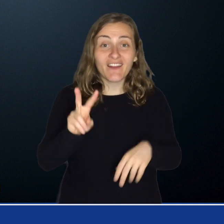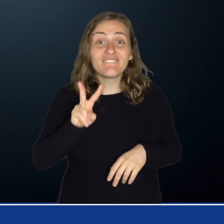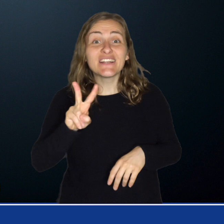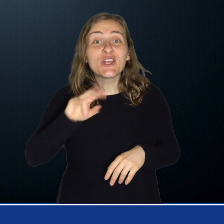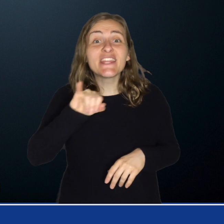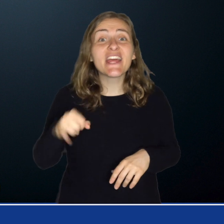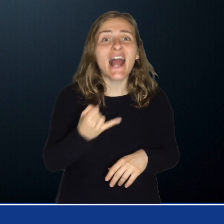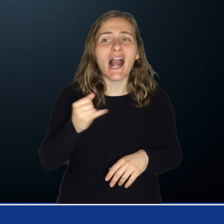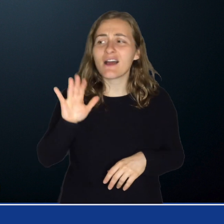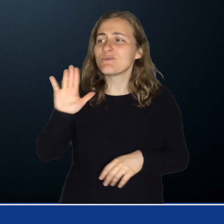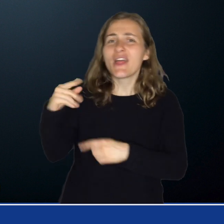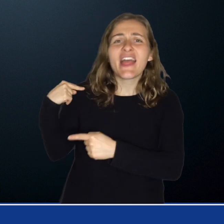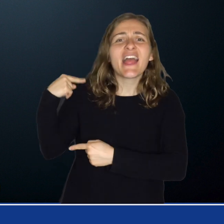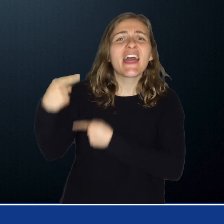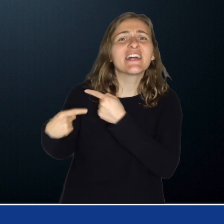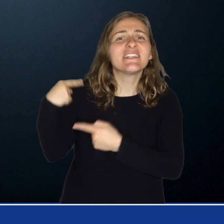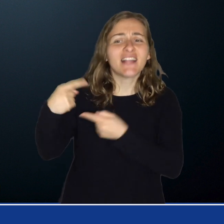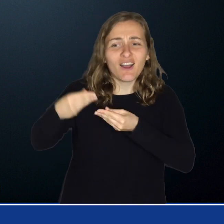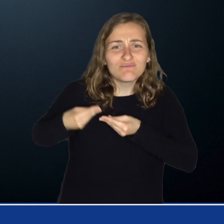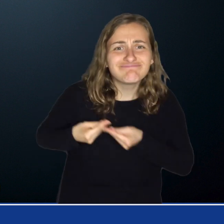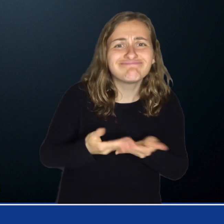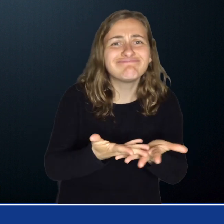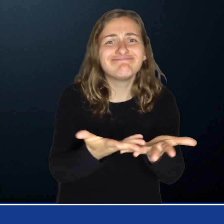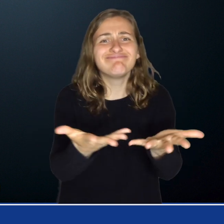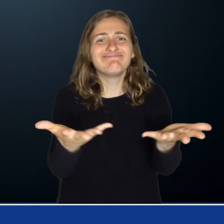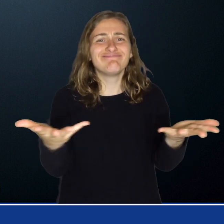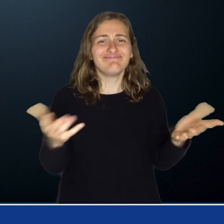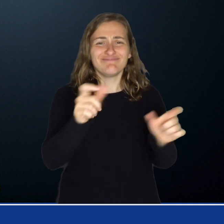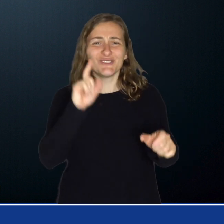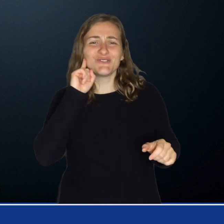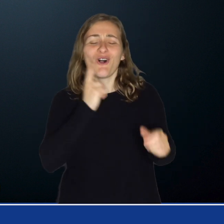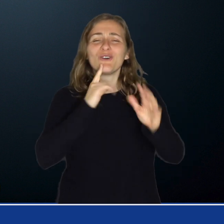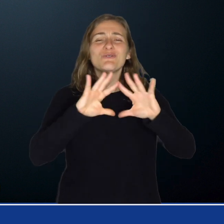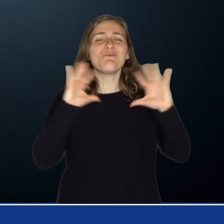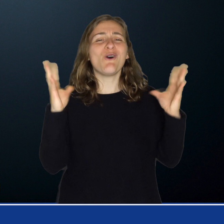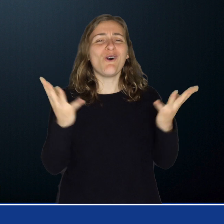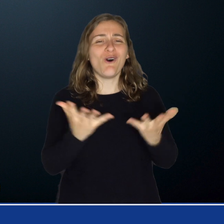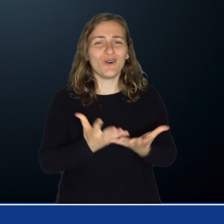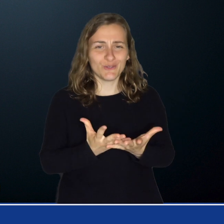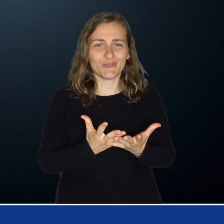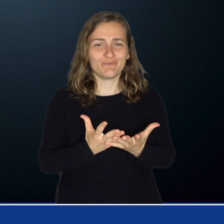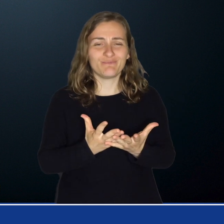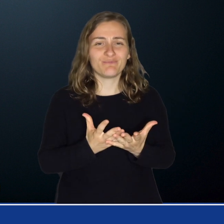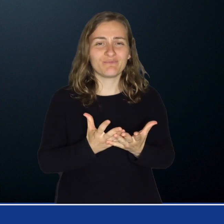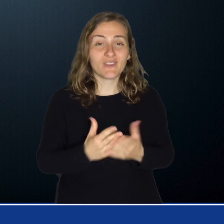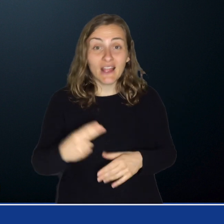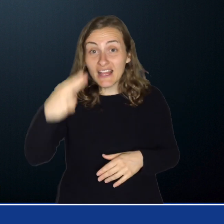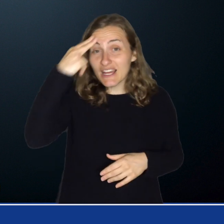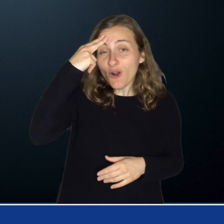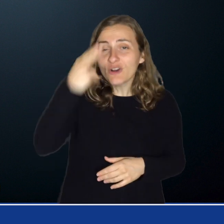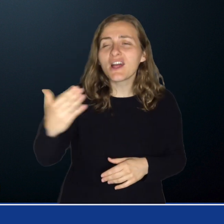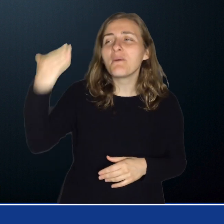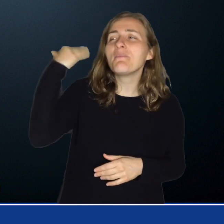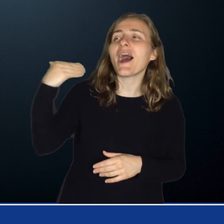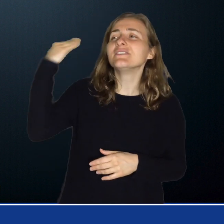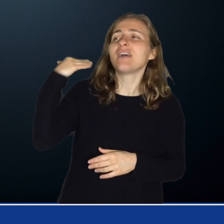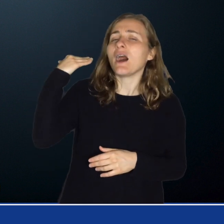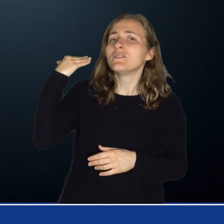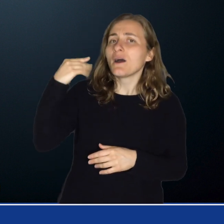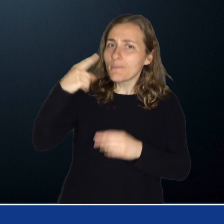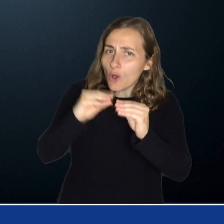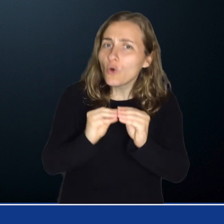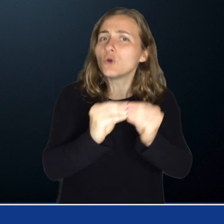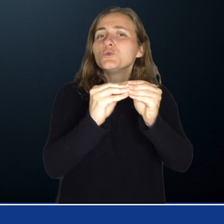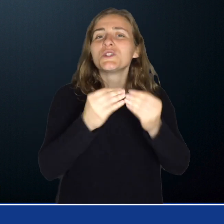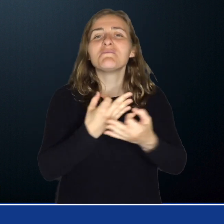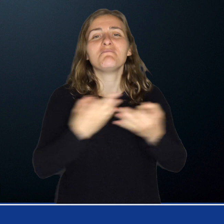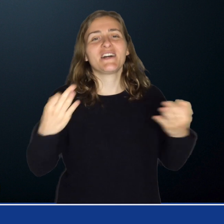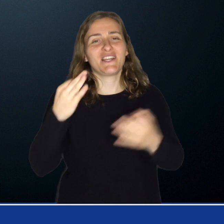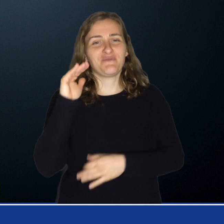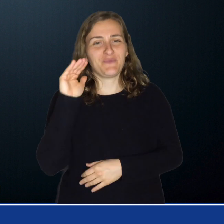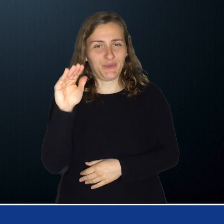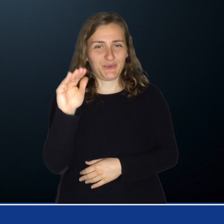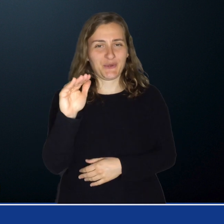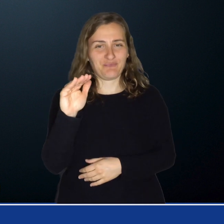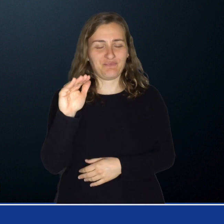“L’eredità che Vittorio Ieralla ha lasciato ai Sordi di tutto il mondo. Ricordare il passato per costruire bene il futuro”.